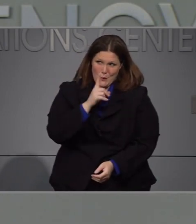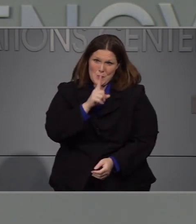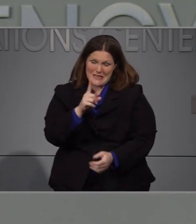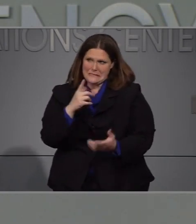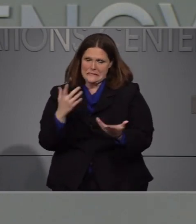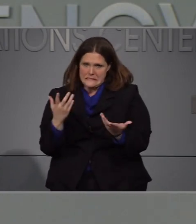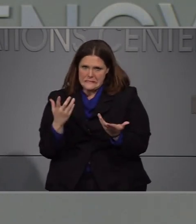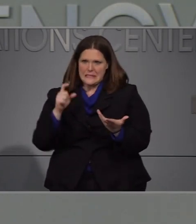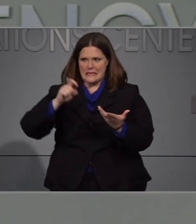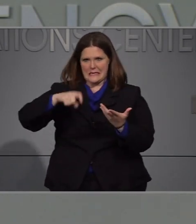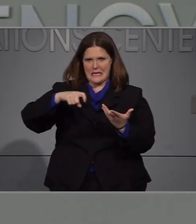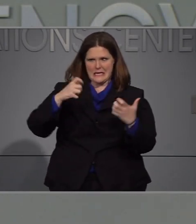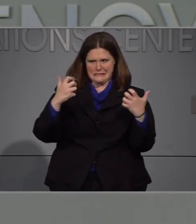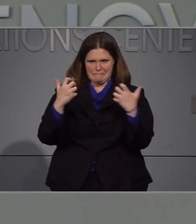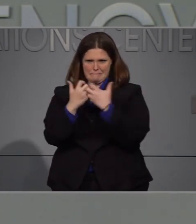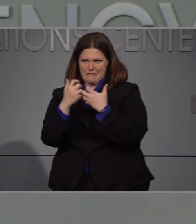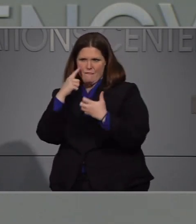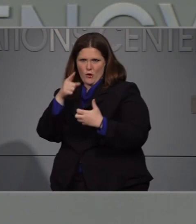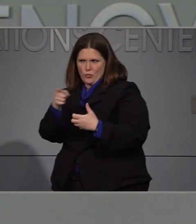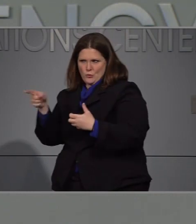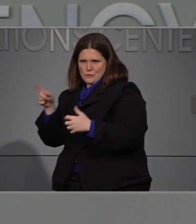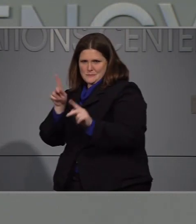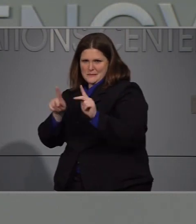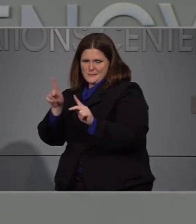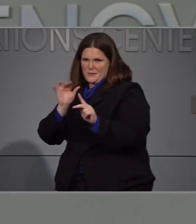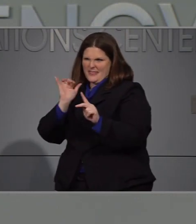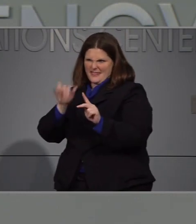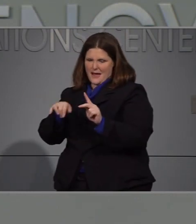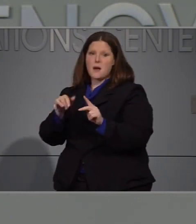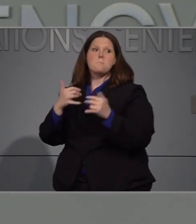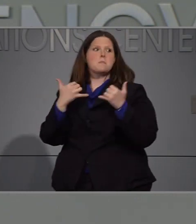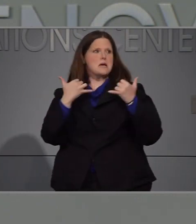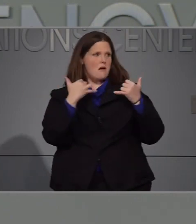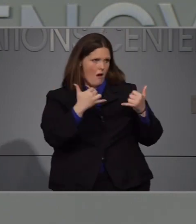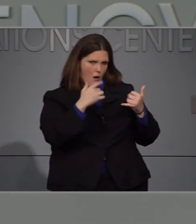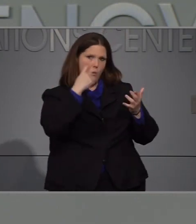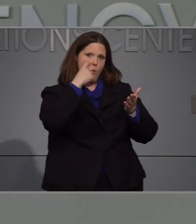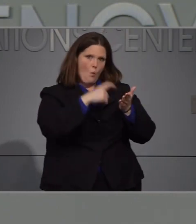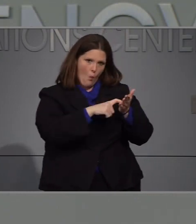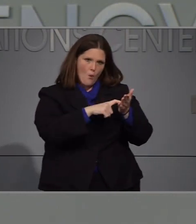estamos enfocando en comprar suficientes mascarillas tiene noventa y cinco pequeñas,